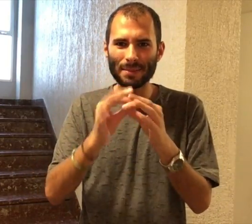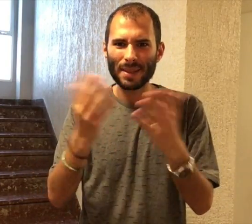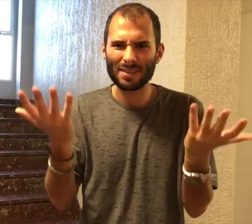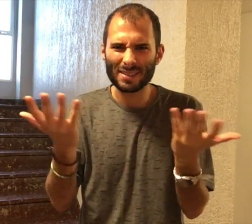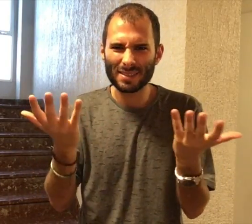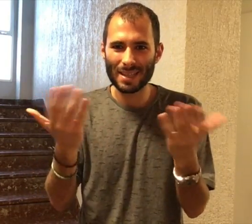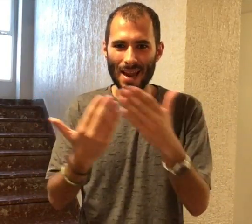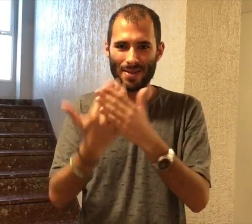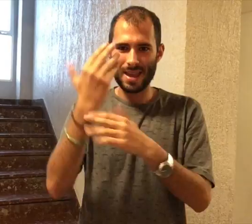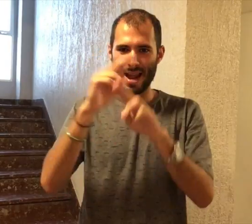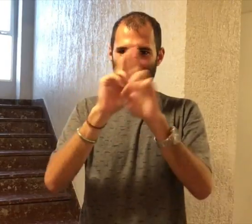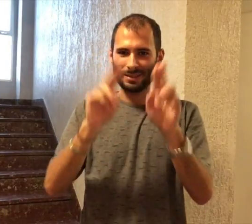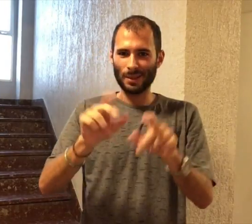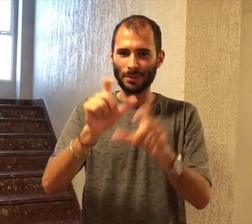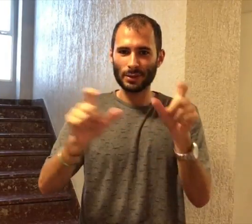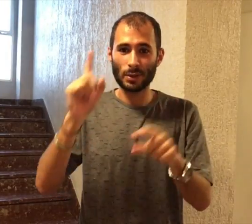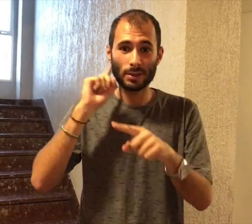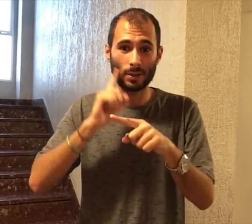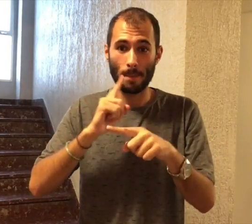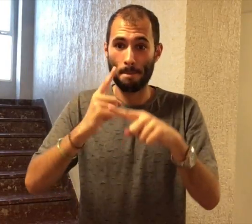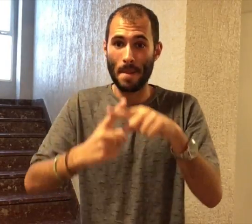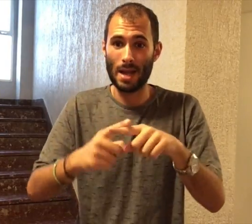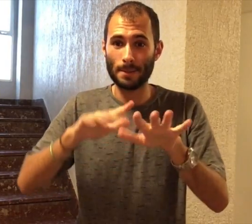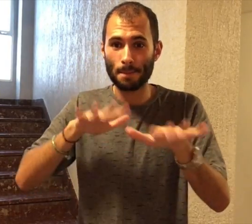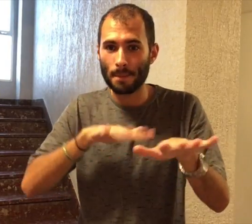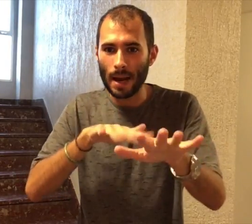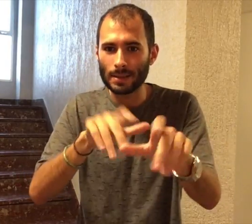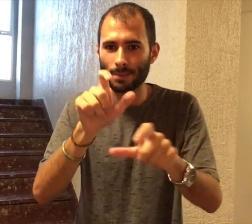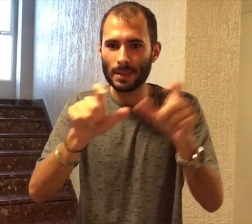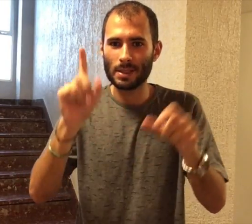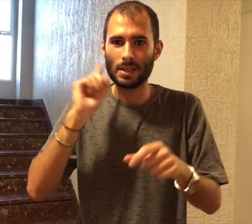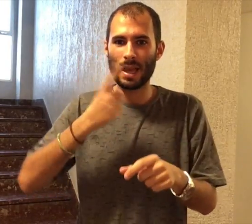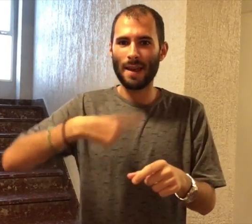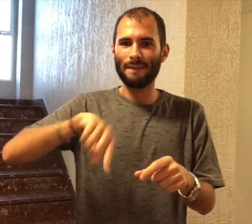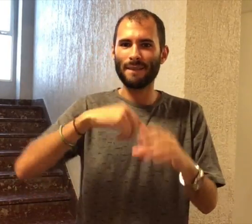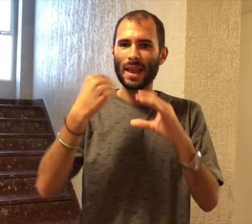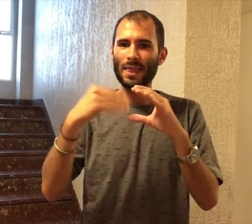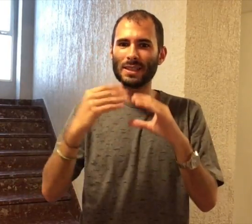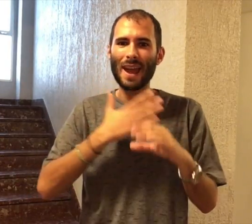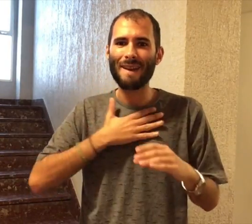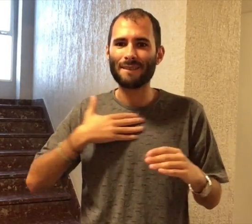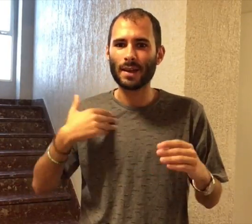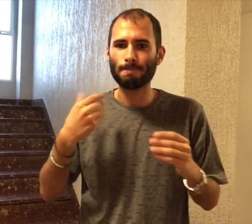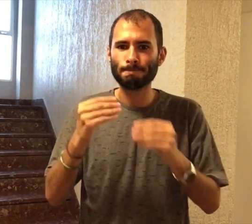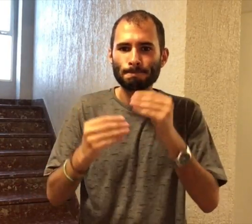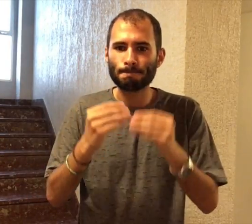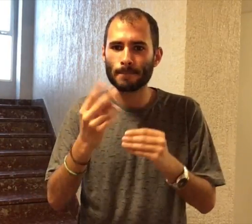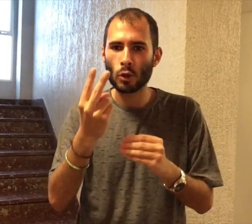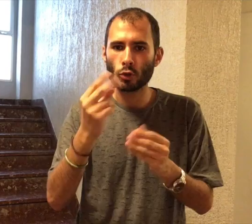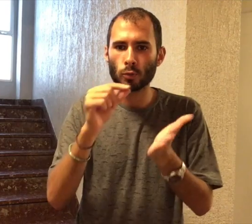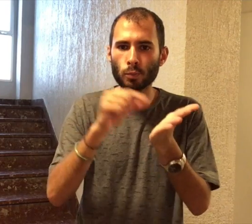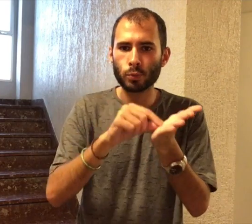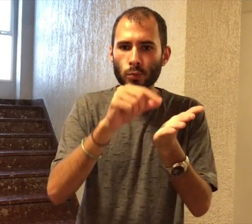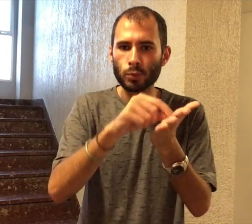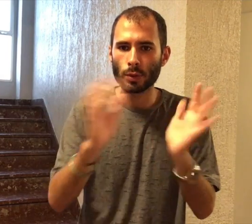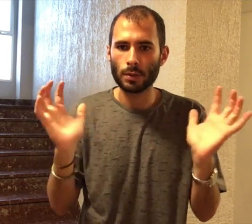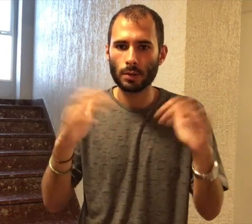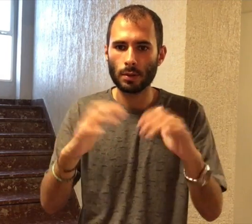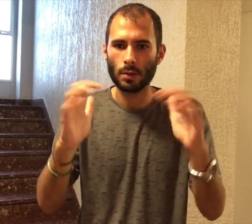¿qué ocurre el sábado? ¡Es el Día Internacional de las Personas Sordas! Acudiremos todes a la Marcha Estatal, por ello la CJS-CNSE quiere facilitar dos puntos de encuentro,